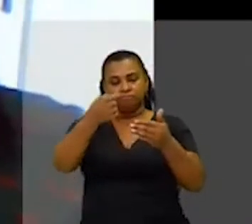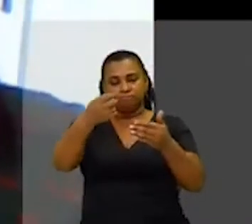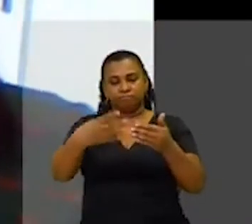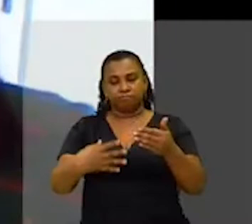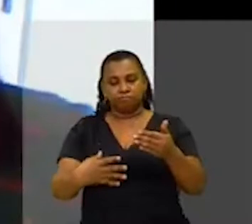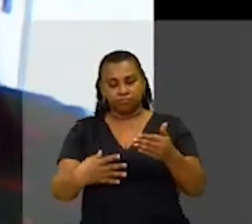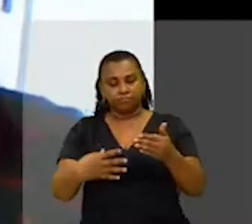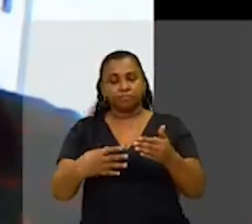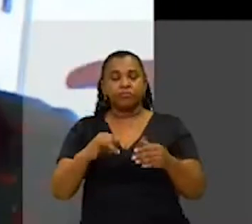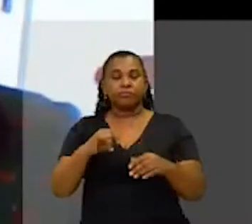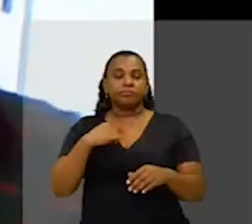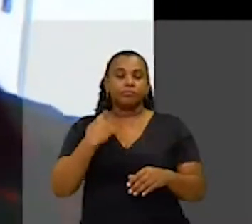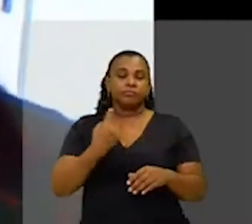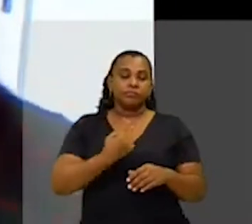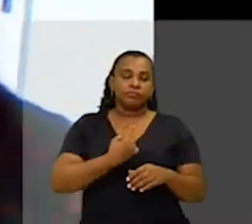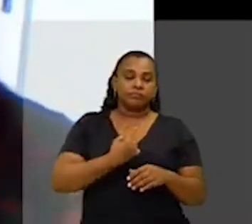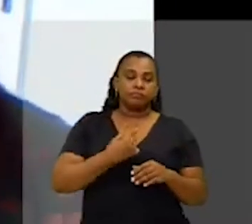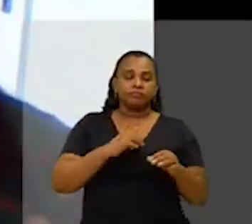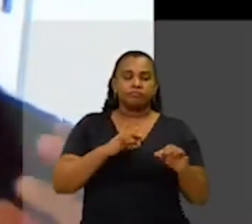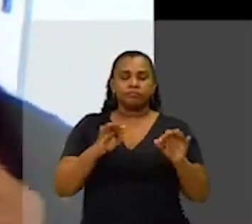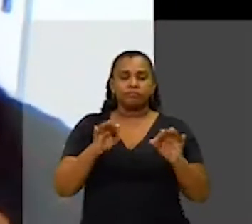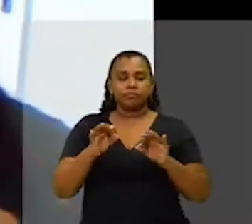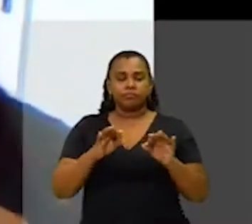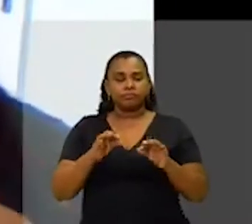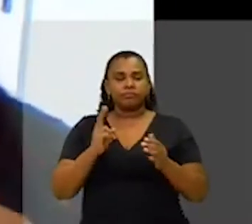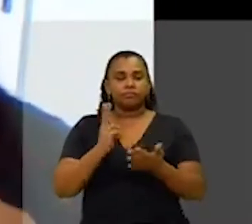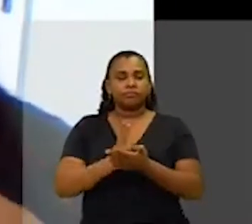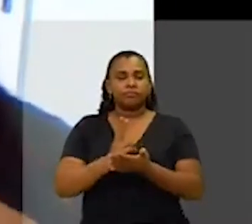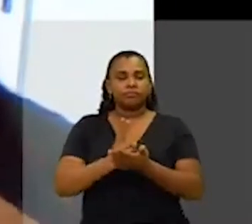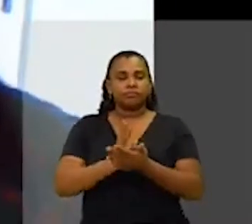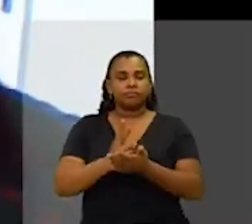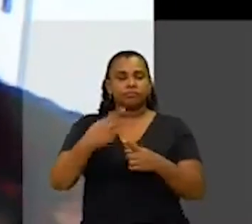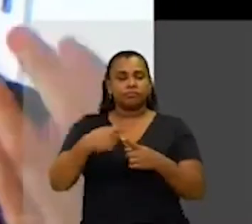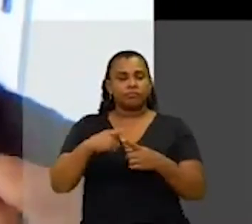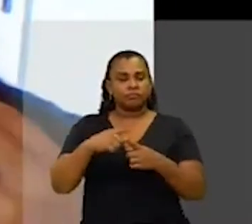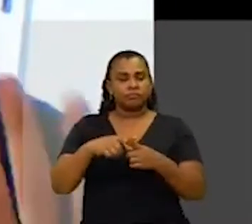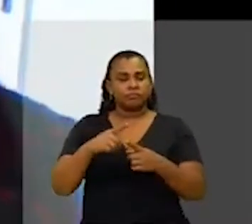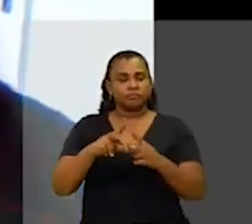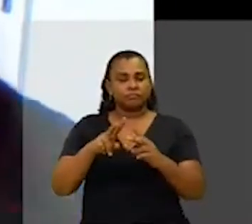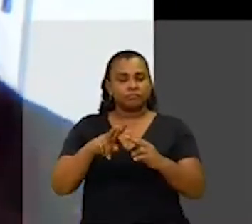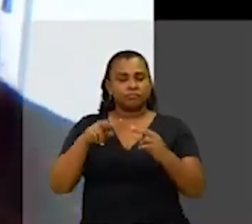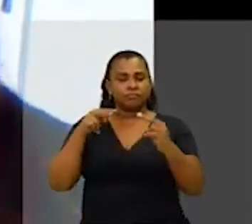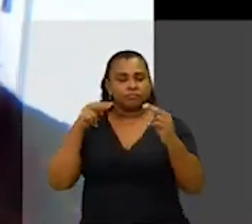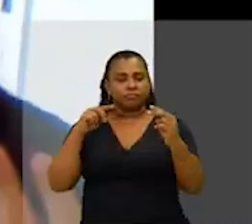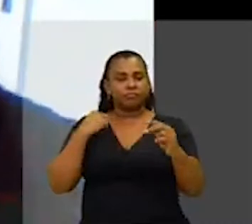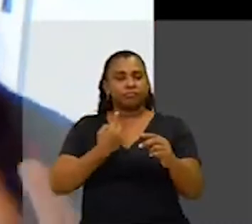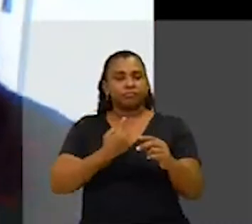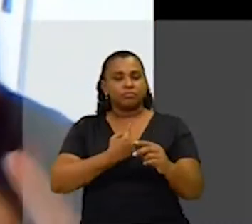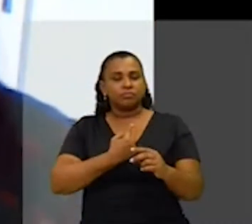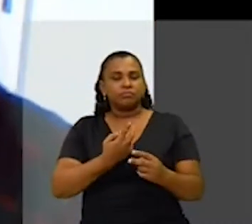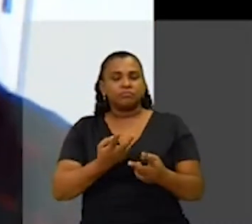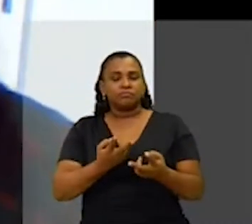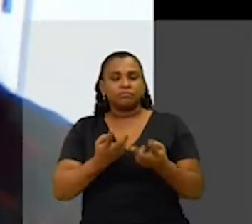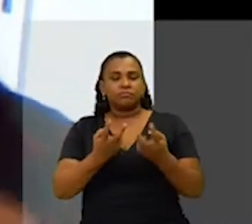gente está mantendo essa problemática revista e que a gente tem aqui em relação a pele então